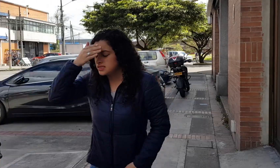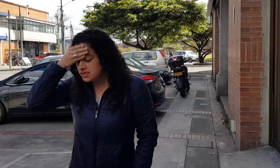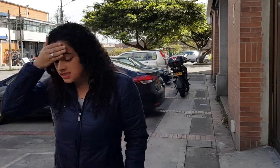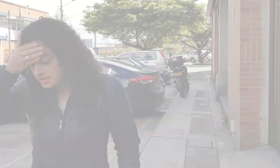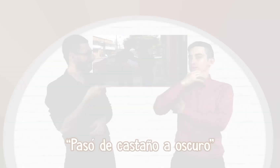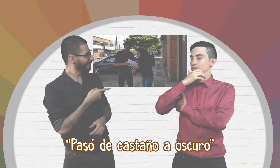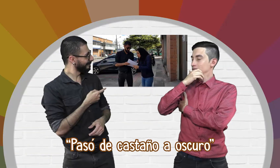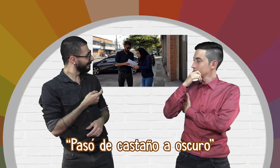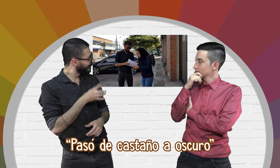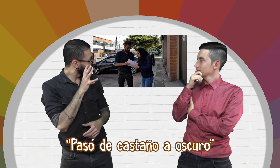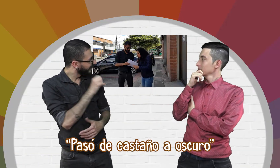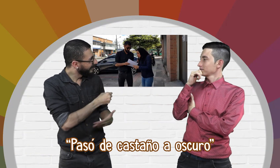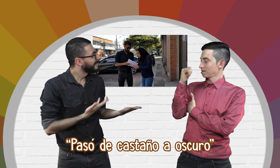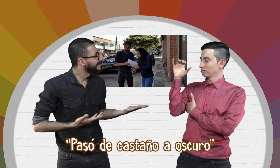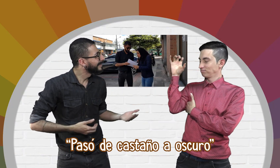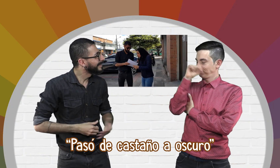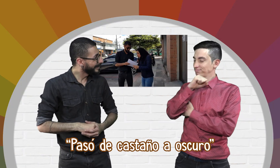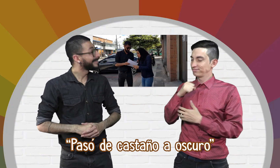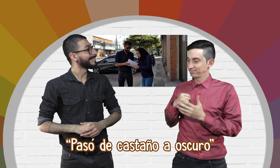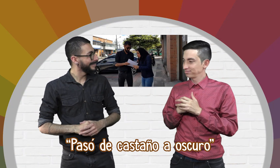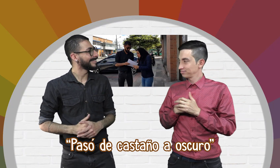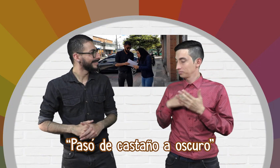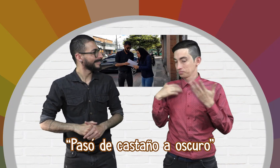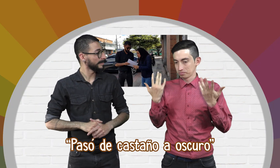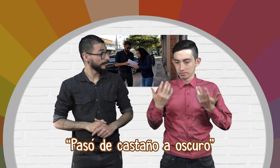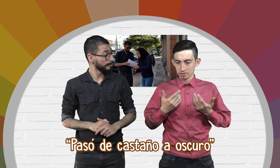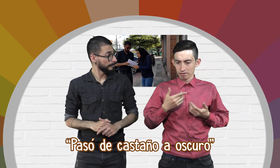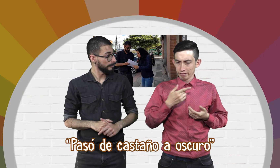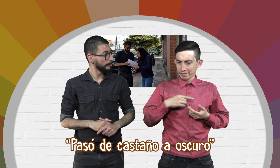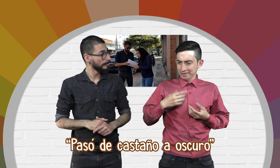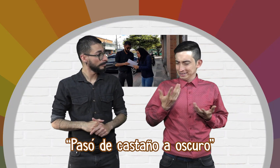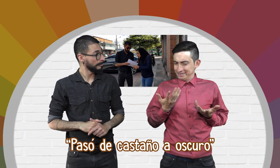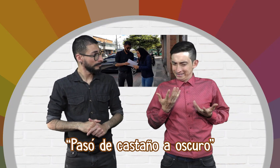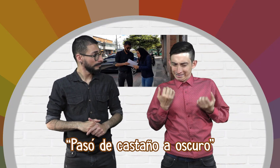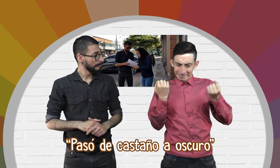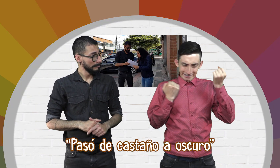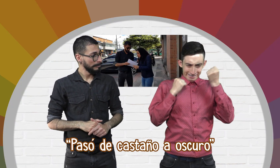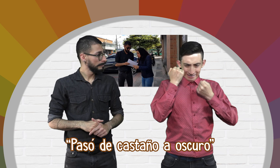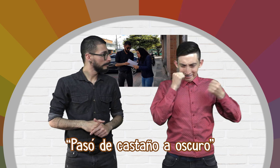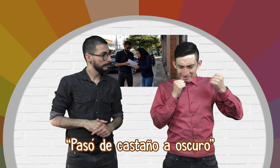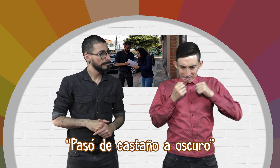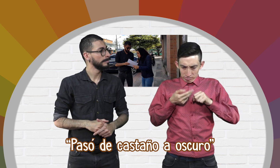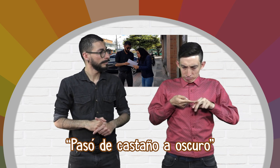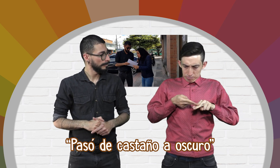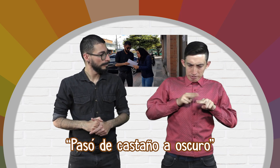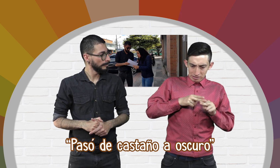¿Lo notaste? Ya entendí. Él estaba preocupado porque en principio le hacían un cobro,